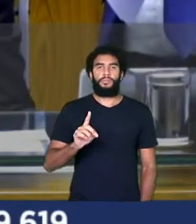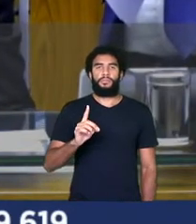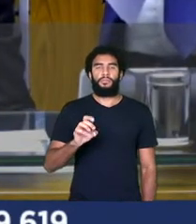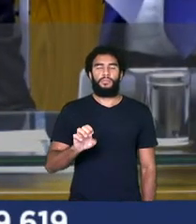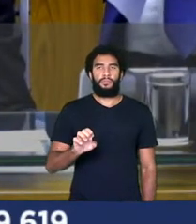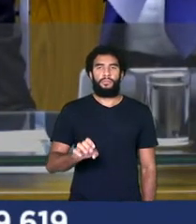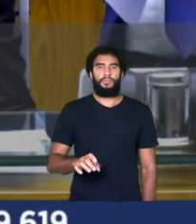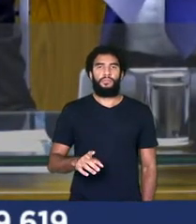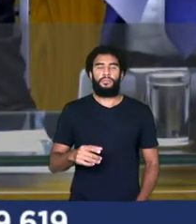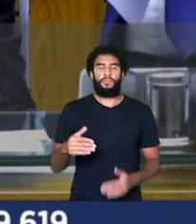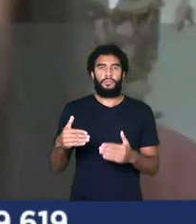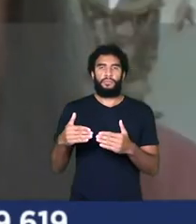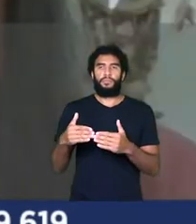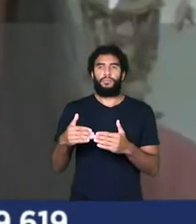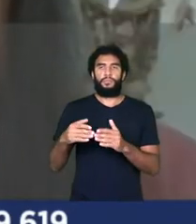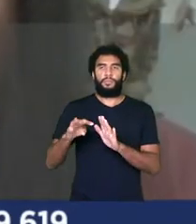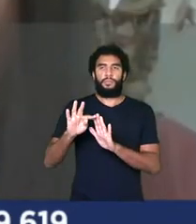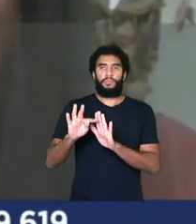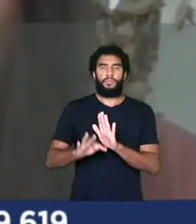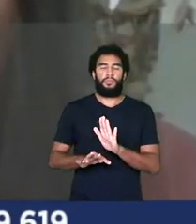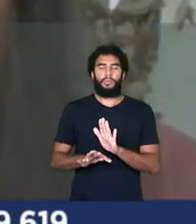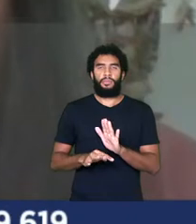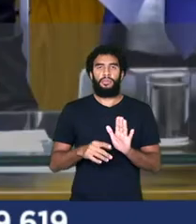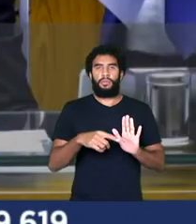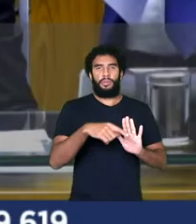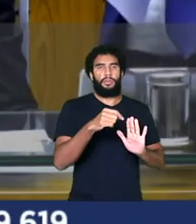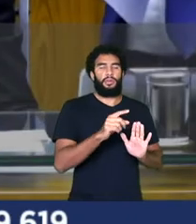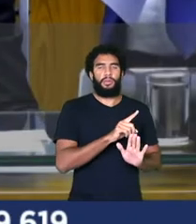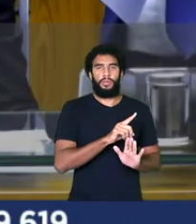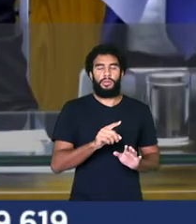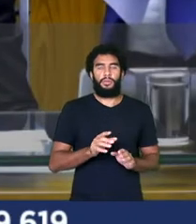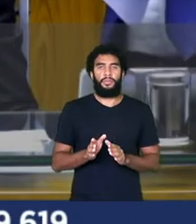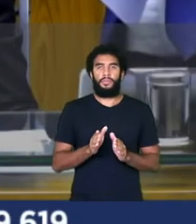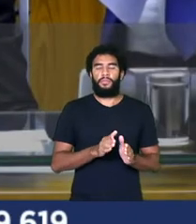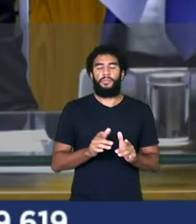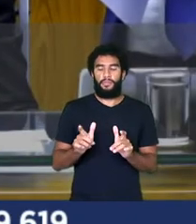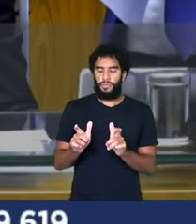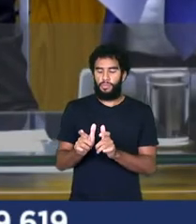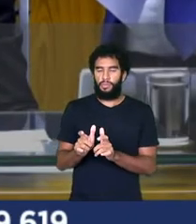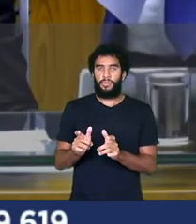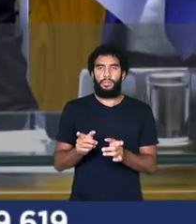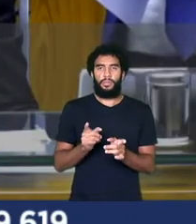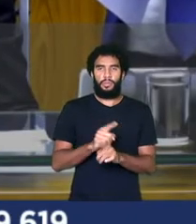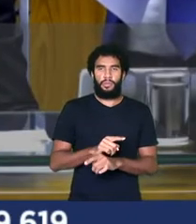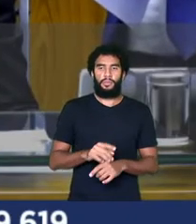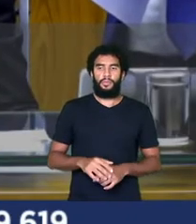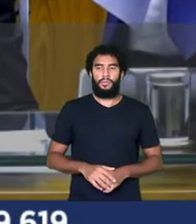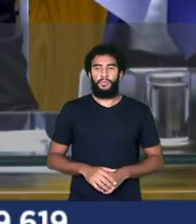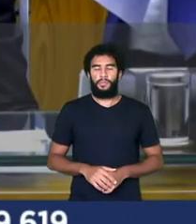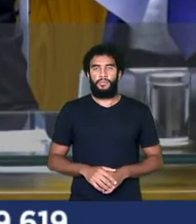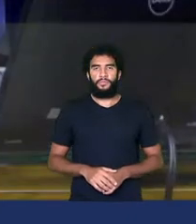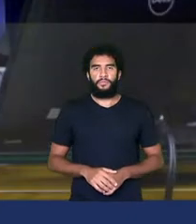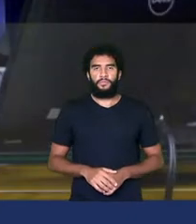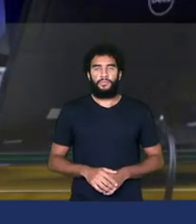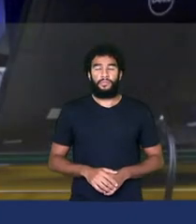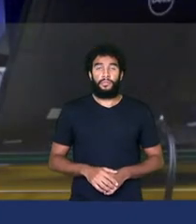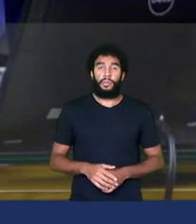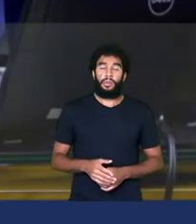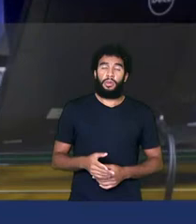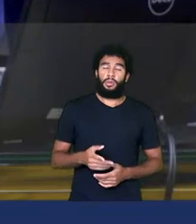ORIENTA O PV? -- [DEPUTADA]: A REDE É SIM AO TEXTO E NÃO AO DESTAQUE, PRESIDENTE. PRRT PRESIDENTE MINORIA? A OPOSIÇÃO? [DEPUTADA]: NA VERDADE, PRESIDENTE, O TEXTO,